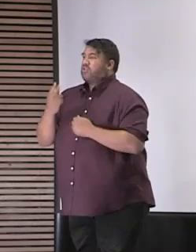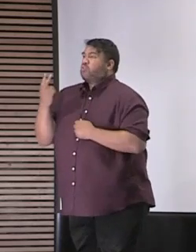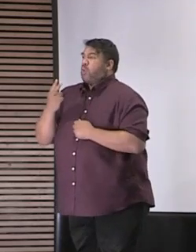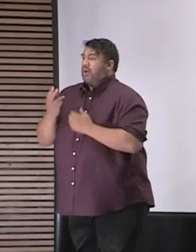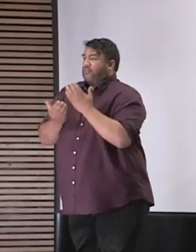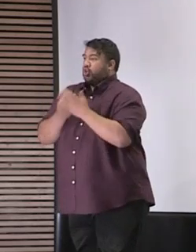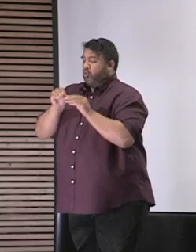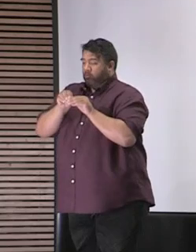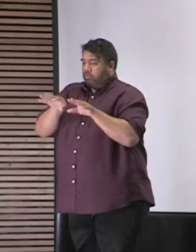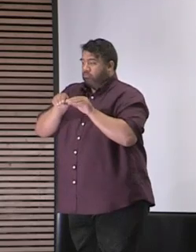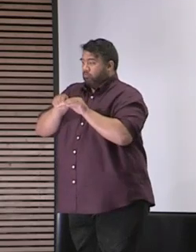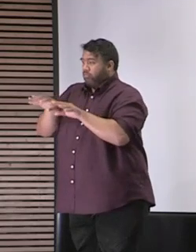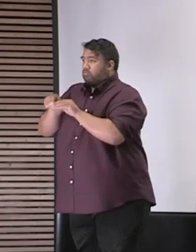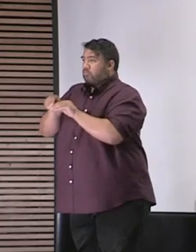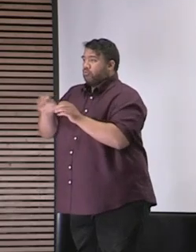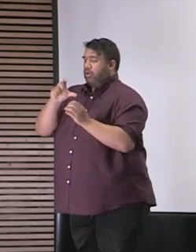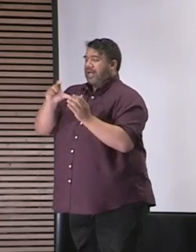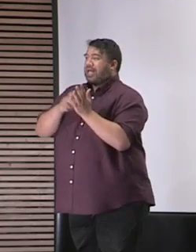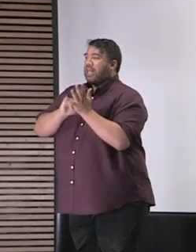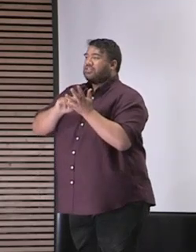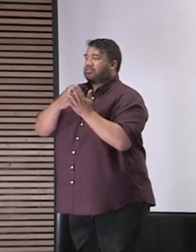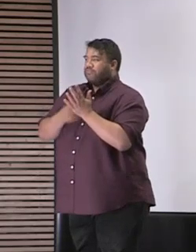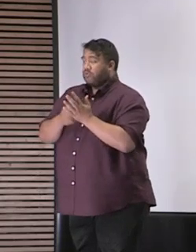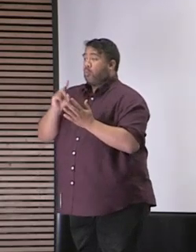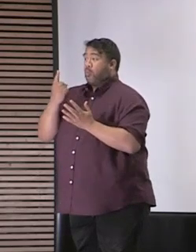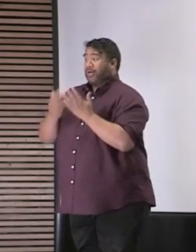son contactos de casos conocidos, incluidos aquellos en los grupos que tenemos en todo el país, y hemos confirmado la